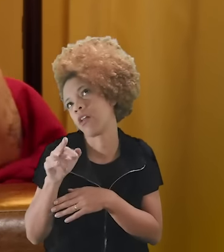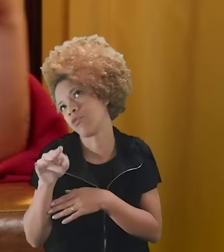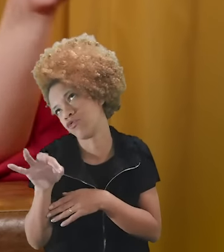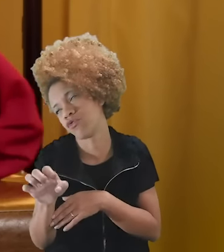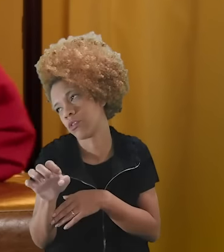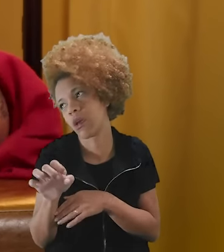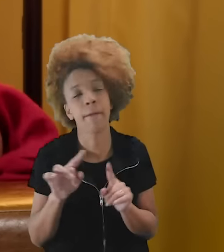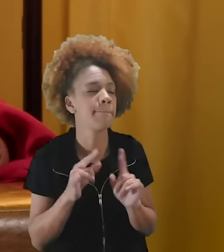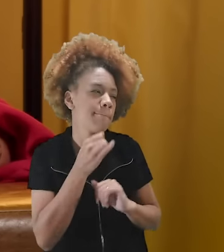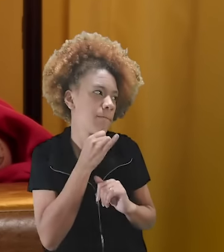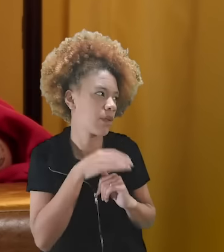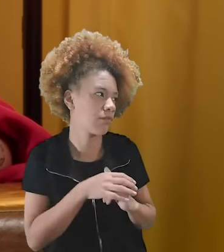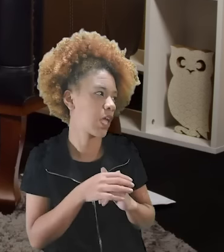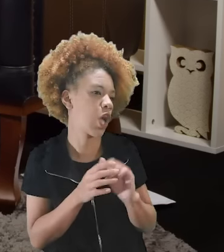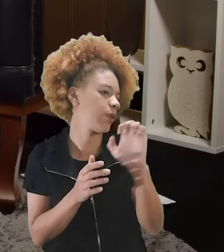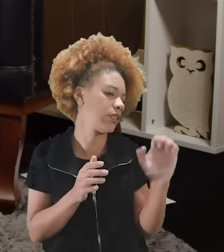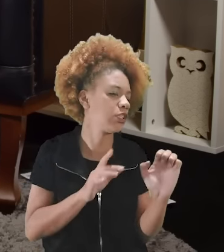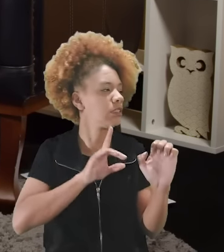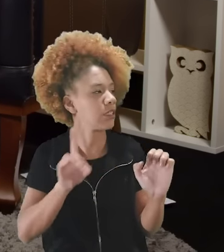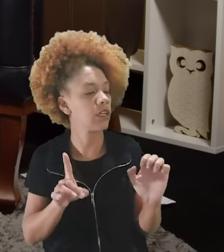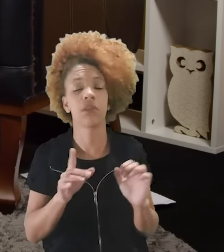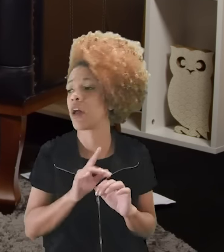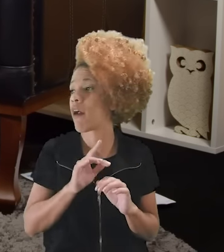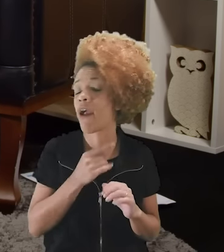né falando assim mais mas é tipo isso lateral direito atacante exato cada um tem a sua função